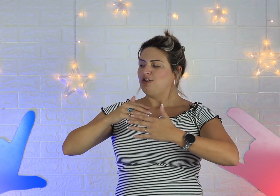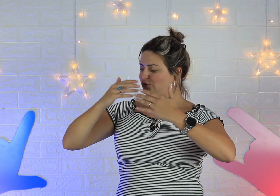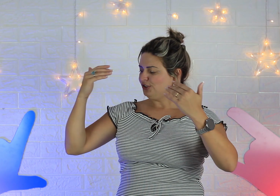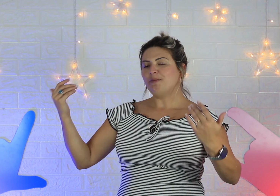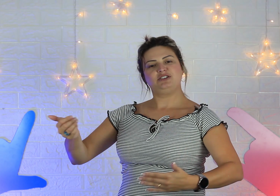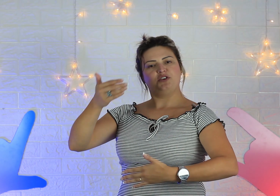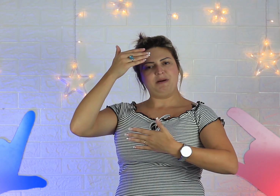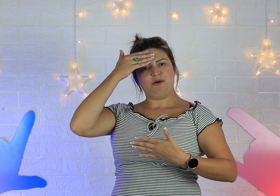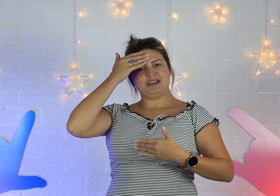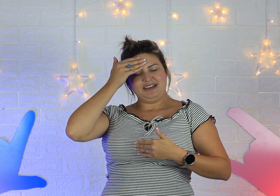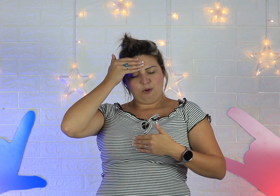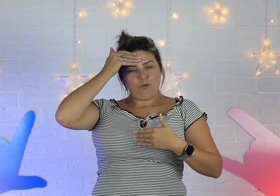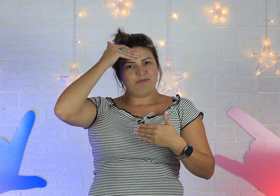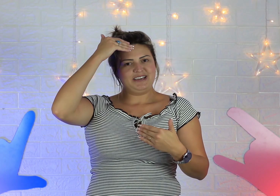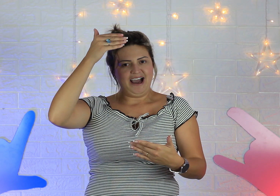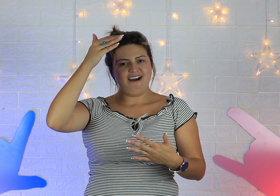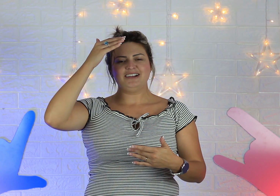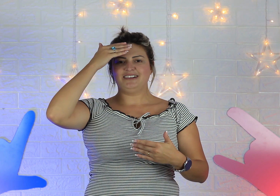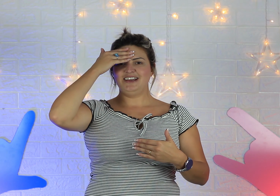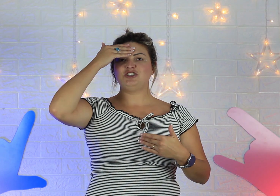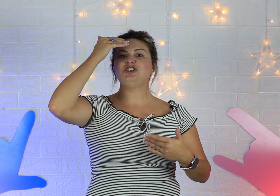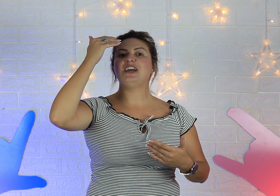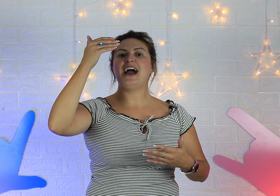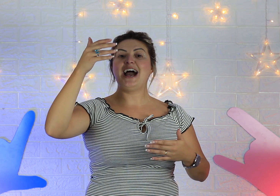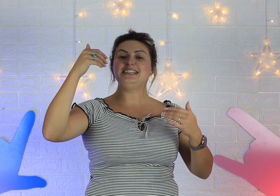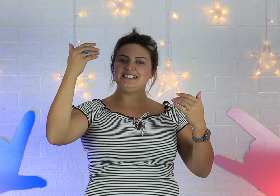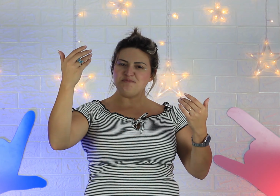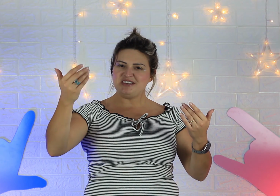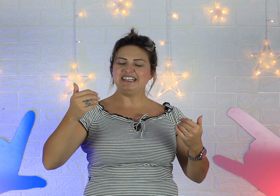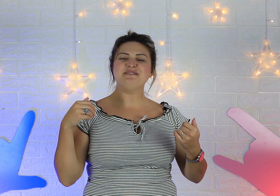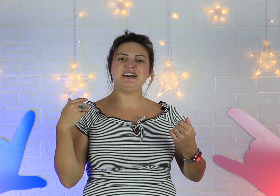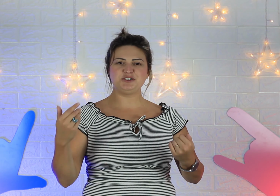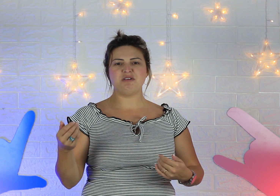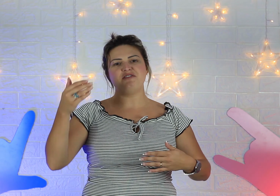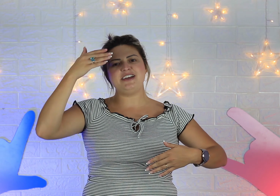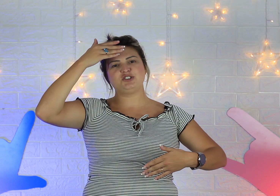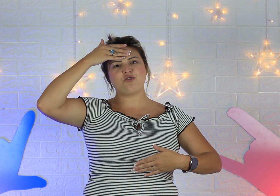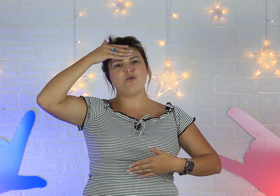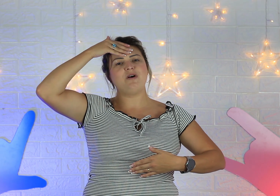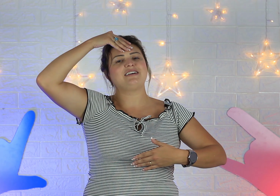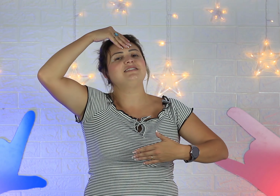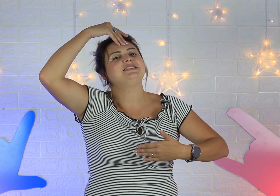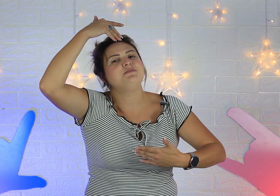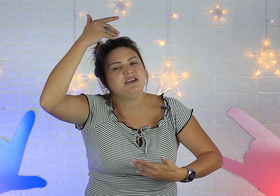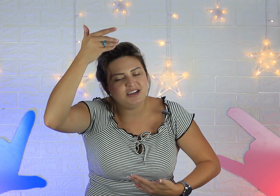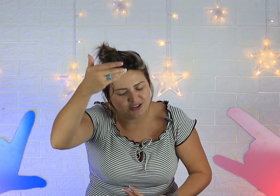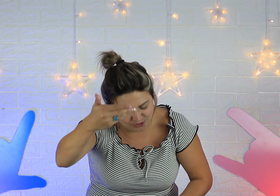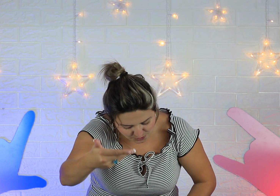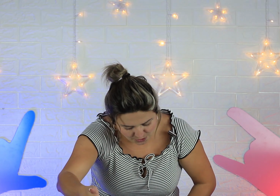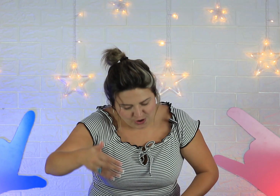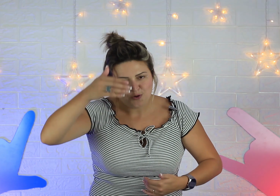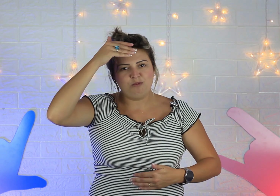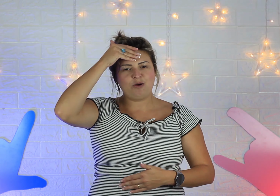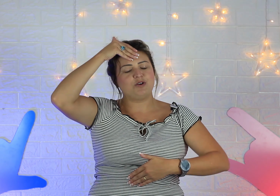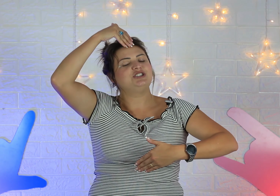né totalmente por mal aqui não é um Obrigada né a gente assimila mais uma vez com agradecimento com